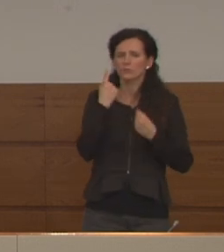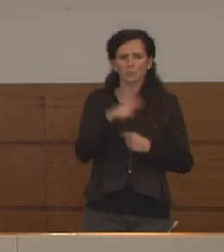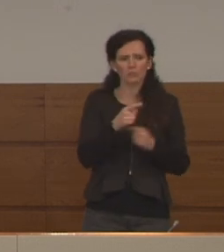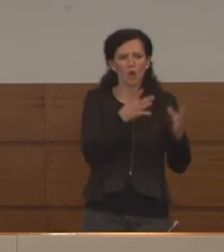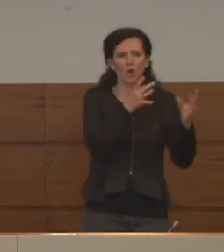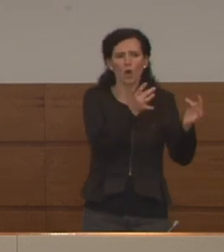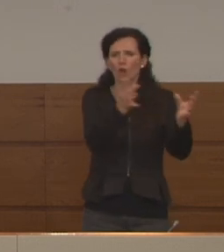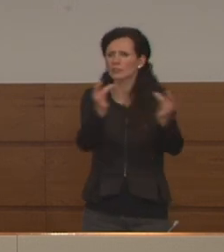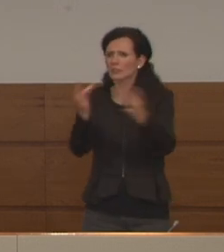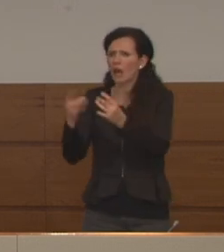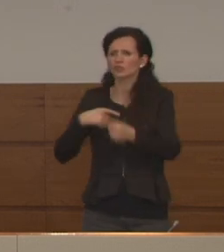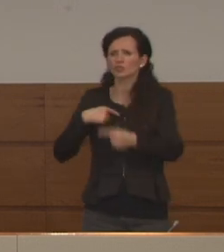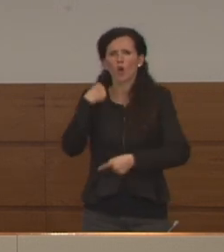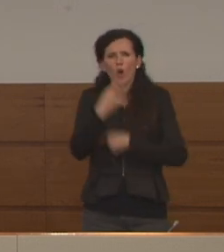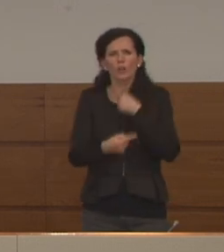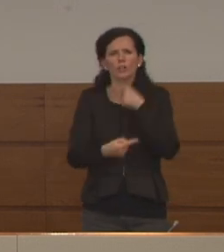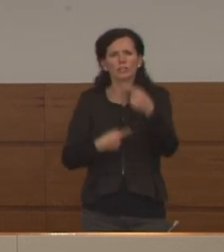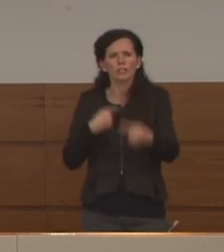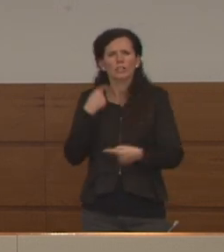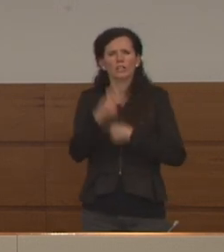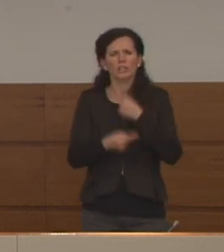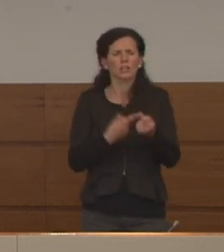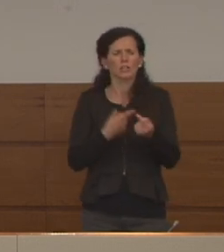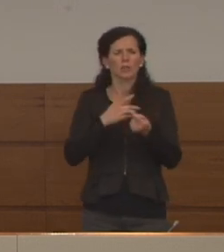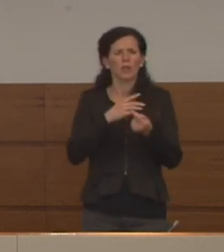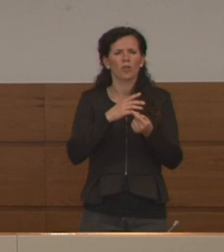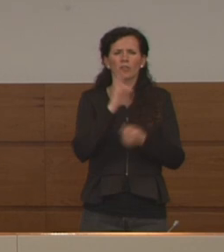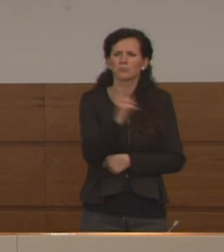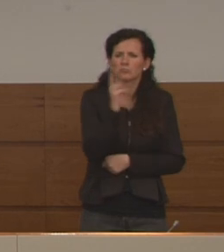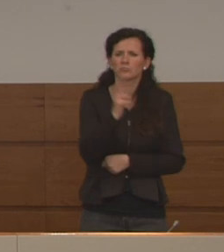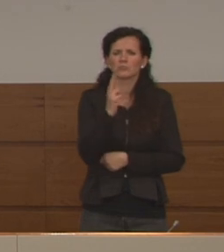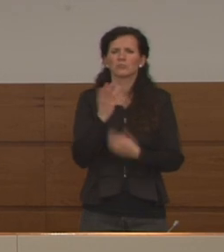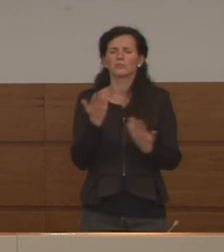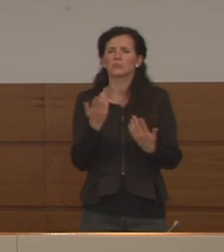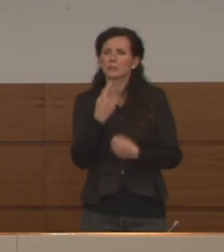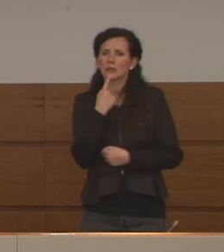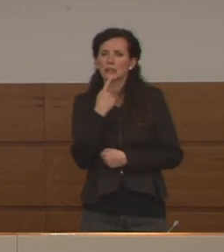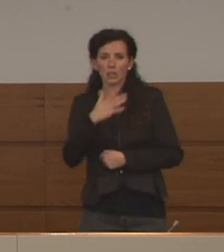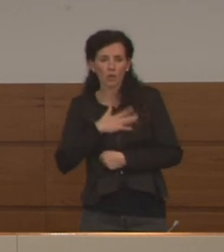continuo stillicidio di contagio siano dovuti a chi va a correre vicino